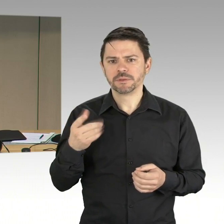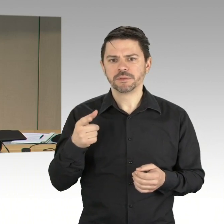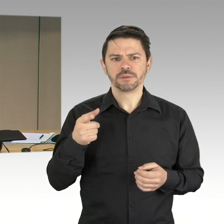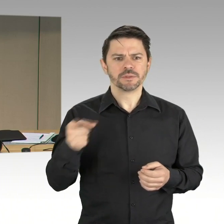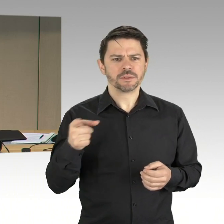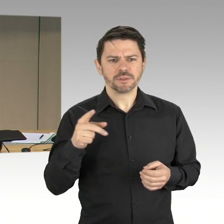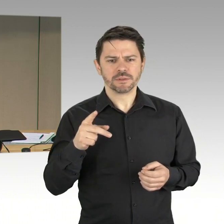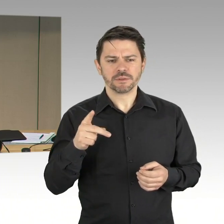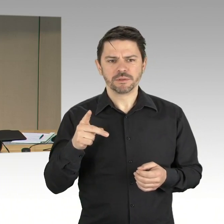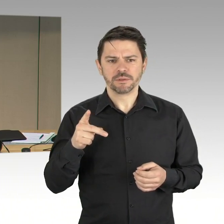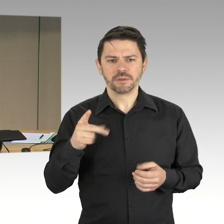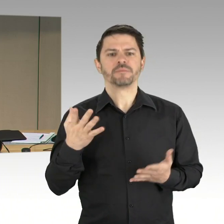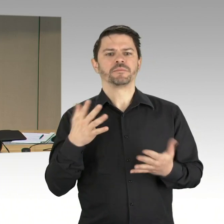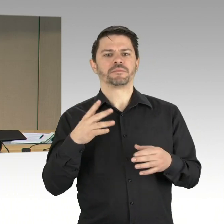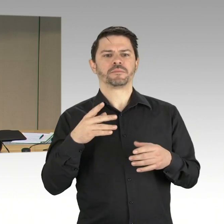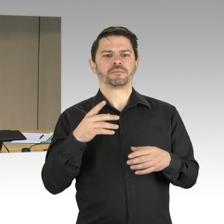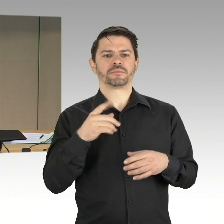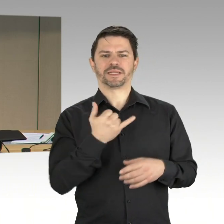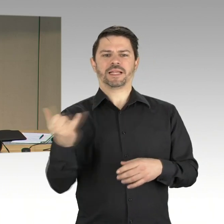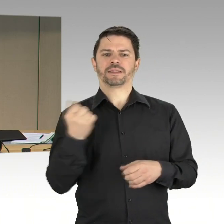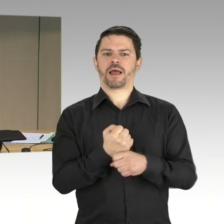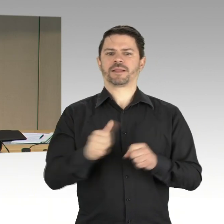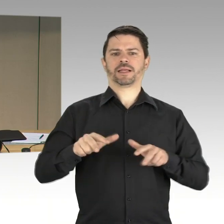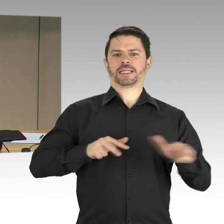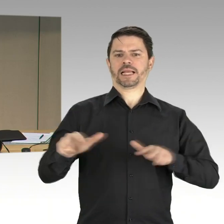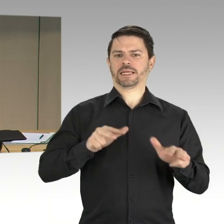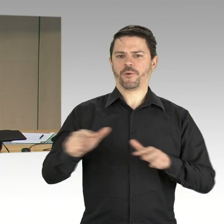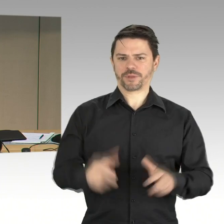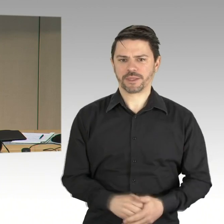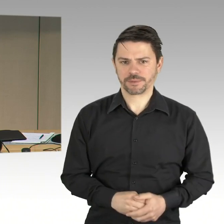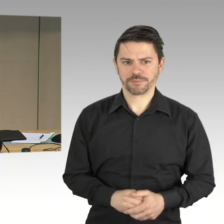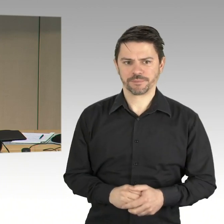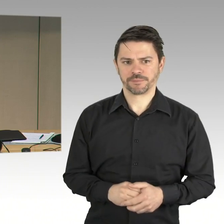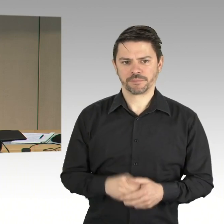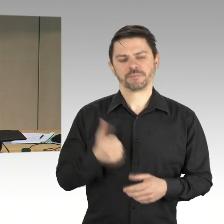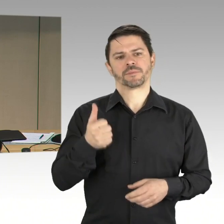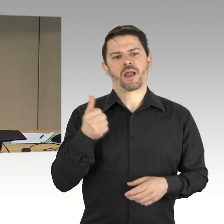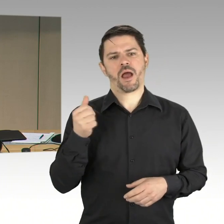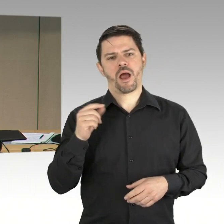und zwar über den Antrag der Fraktion Die Linke. Wer wie die Fraktion Die Linke auf Durchführung einer Aktuellen Stunde